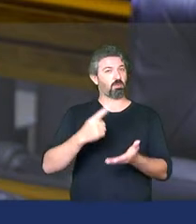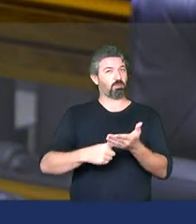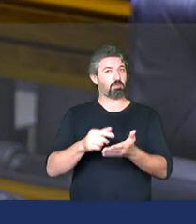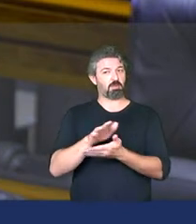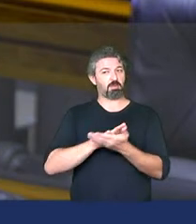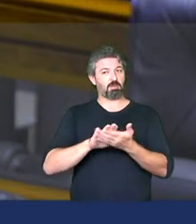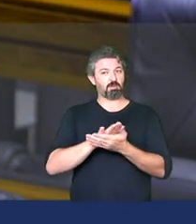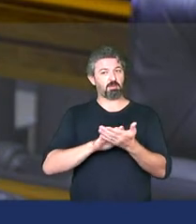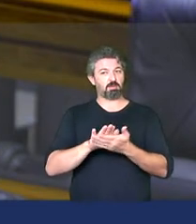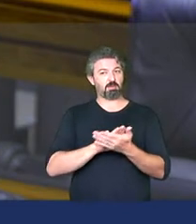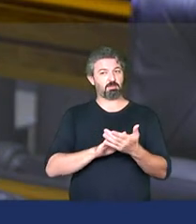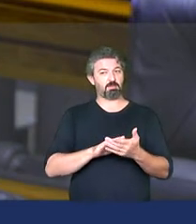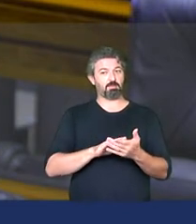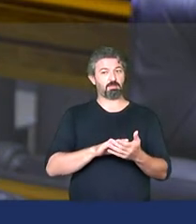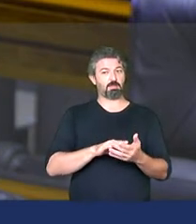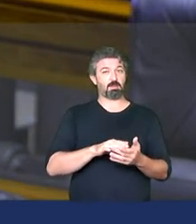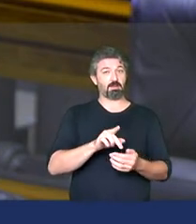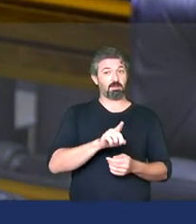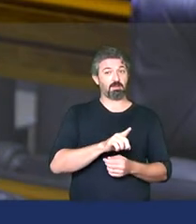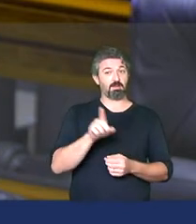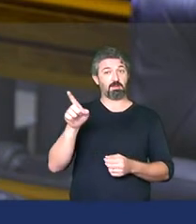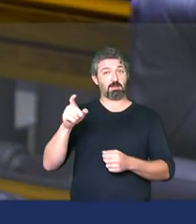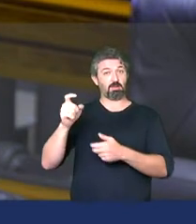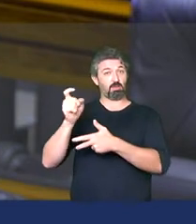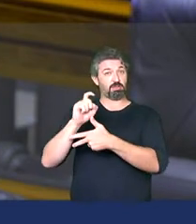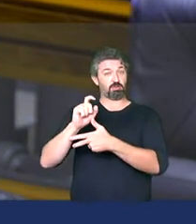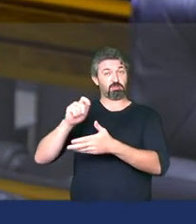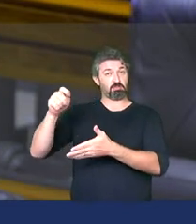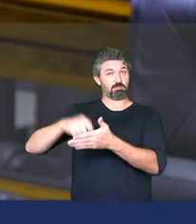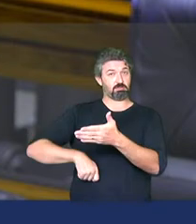POSITIVAMENTE SIM AOS TERMOS DO PROJETO MAS QUERO REGISTRAR QUE NA ESFERA DA SANÇÃO DO